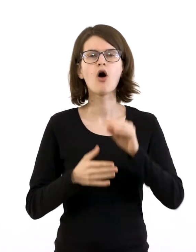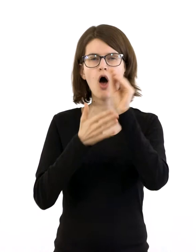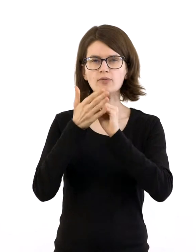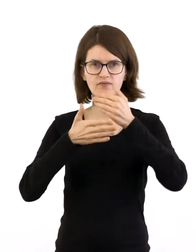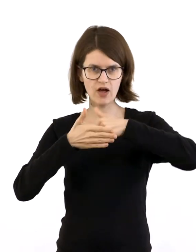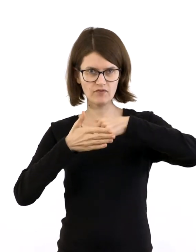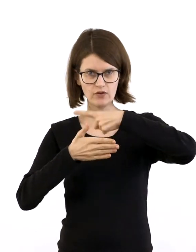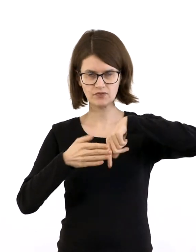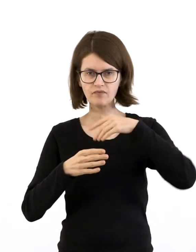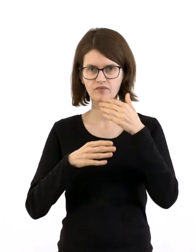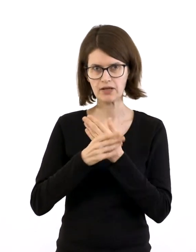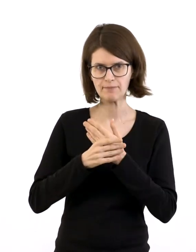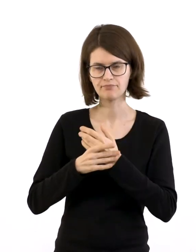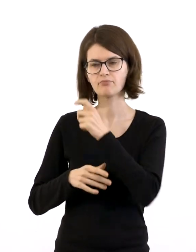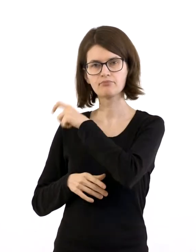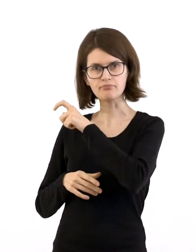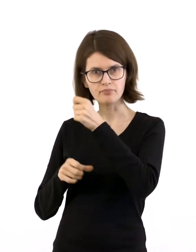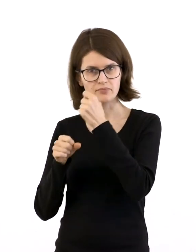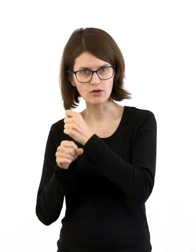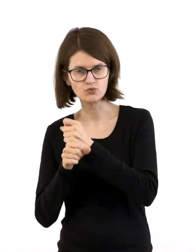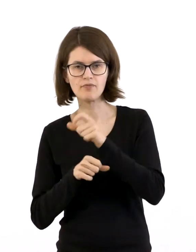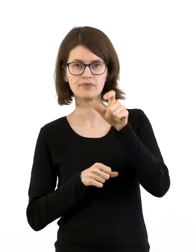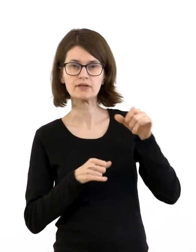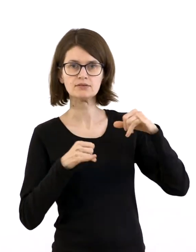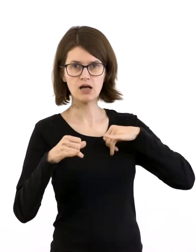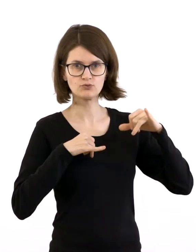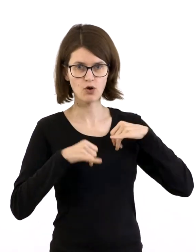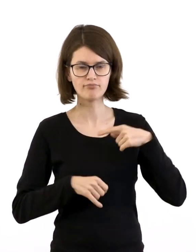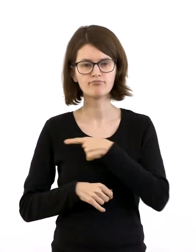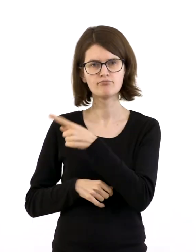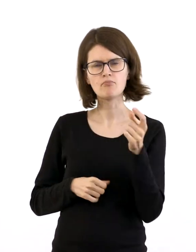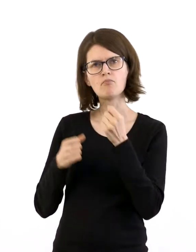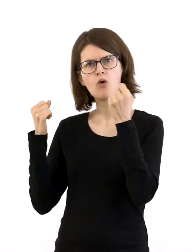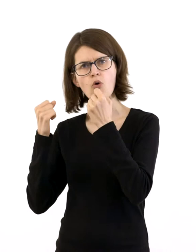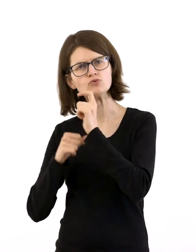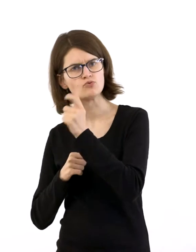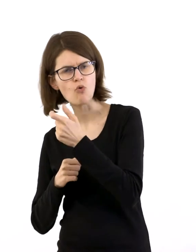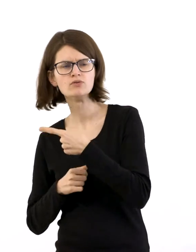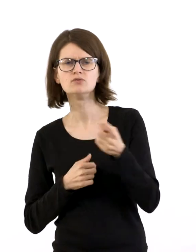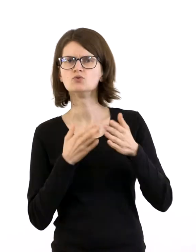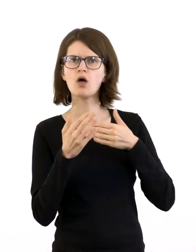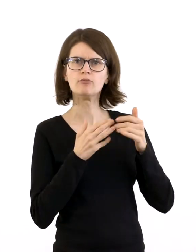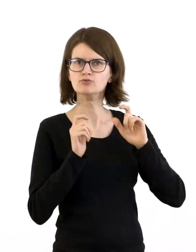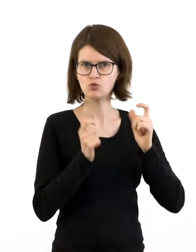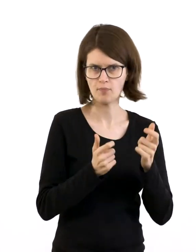opis wnętrza organizacji – pracowników, zarządu, mocnych i słabych stron;